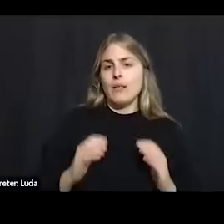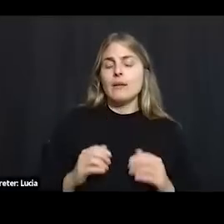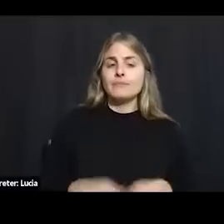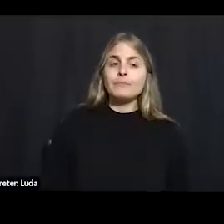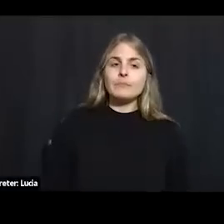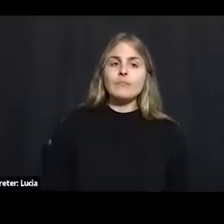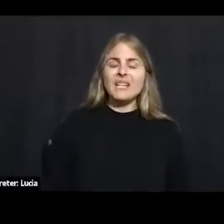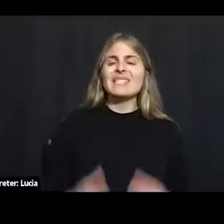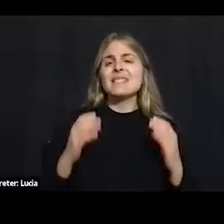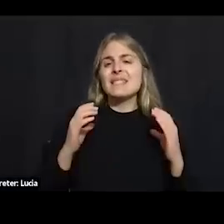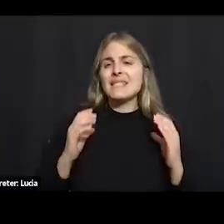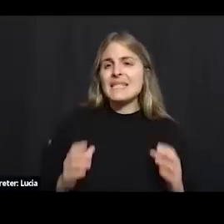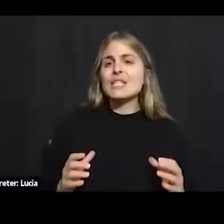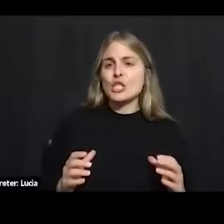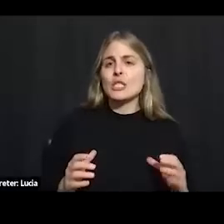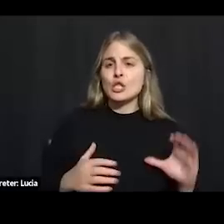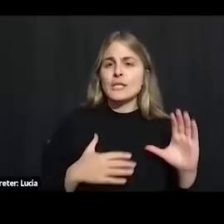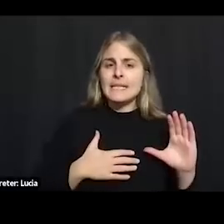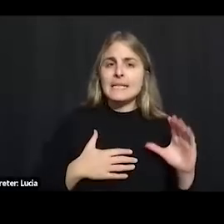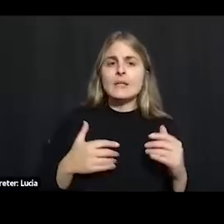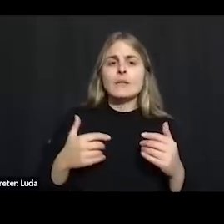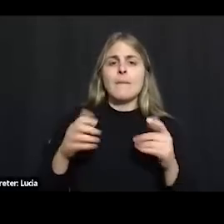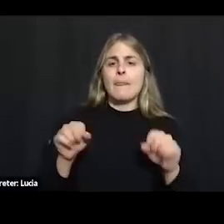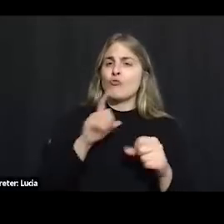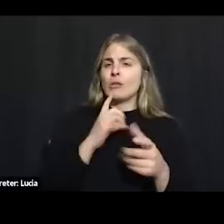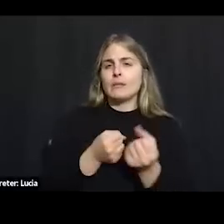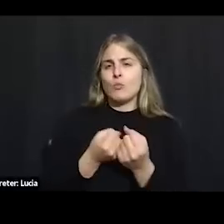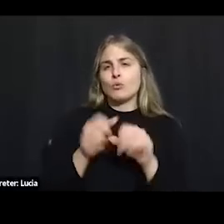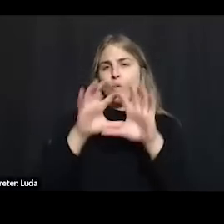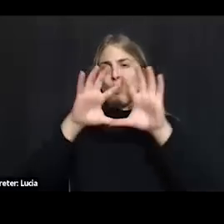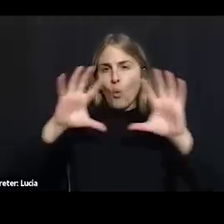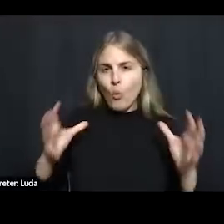como escribió la Dra. Helen Hamer, "...pueden apoyar una comprensión holística de la persona